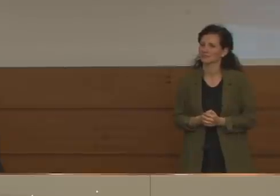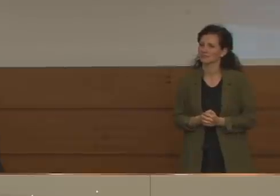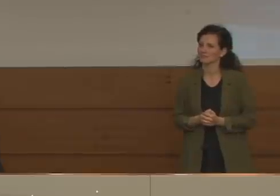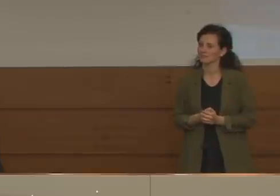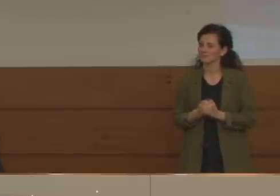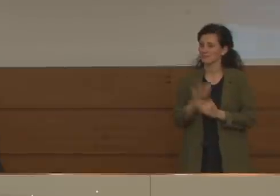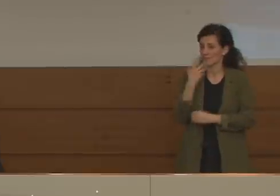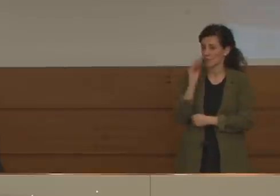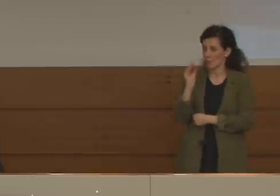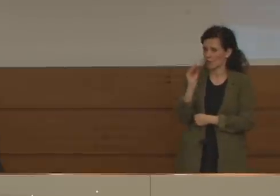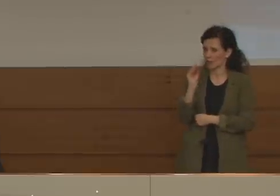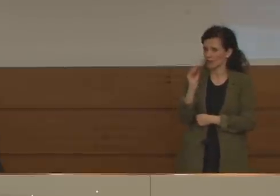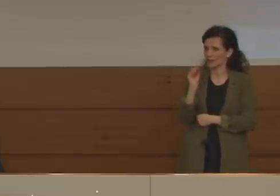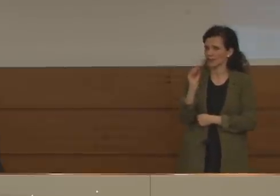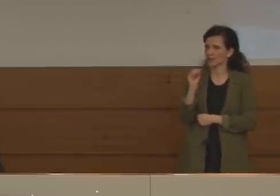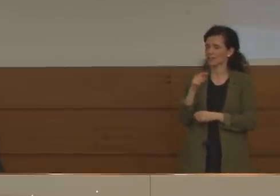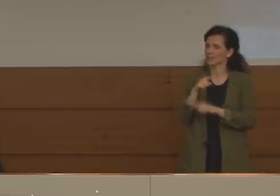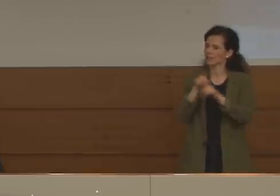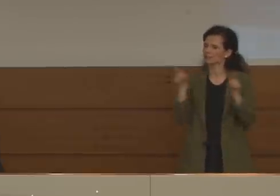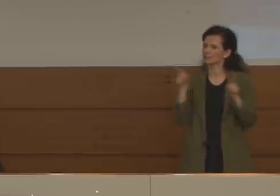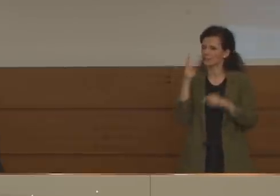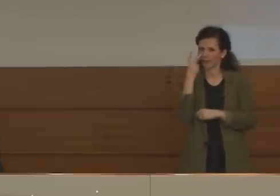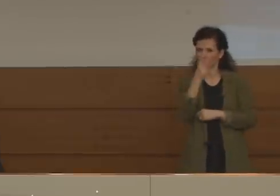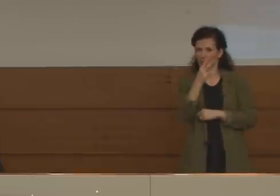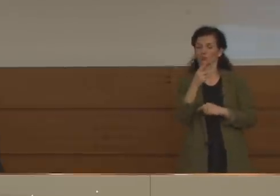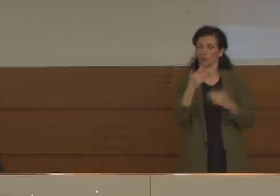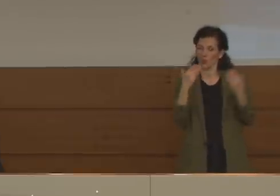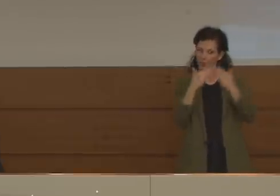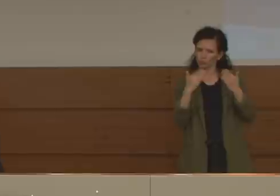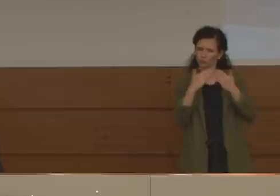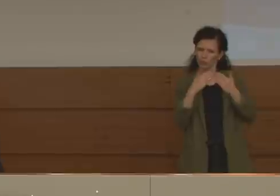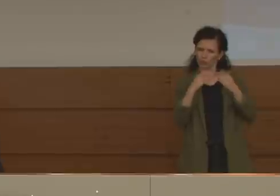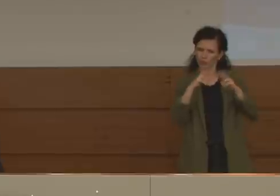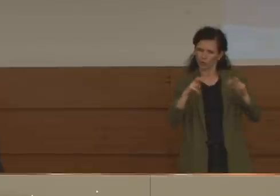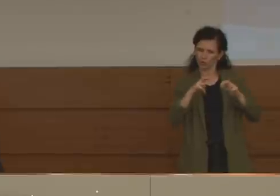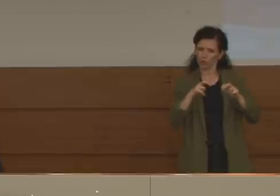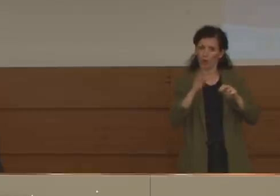uno studio inglese autorevole anche che dice che in Italia potrebbero esserci